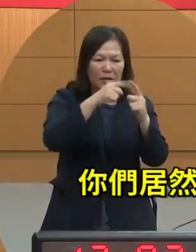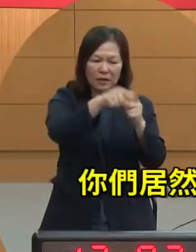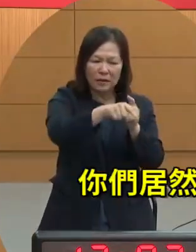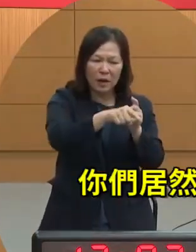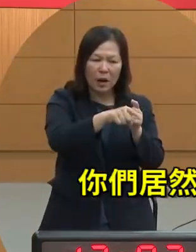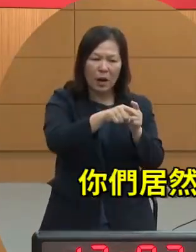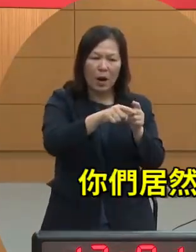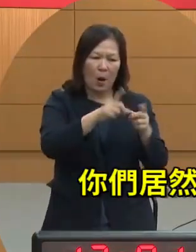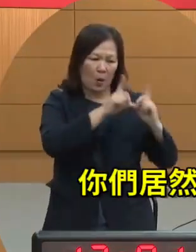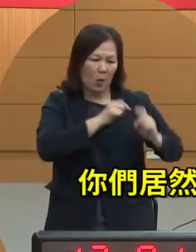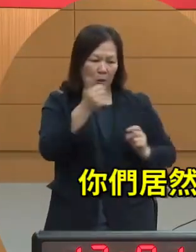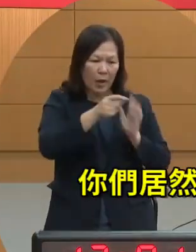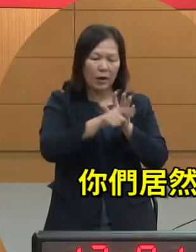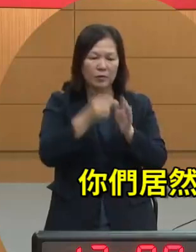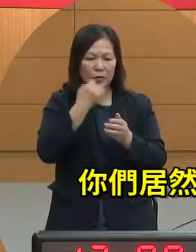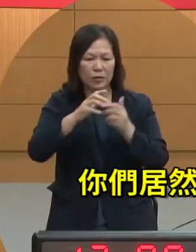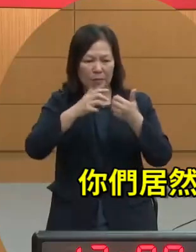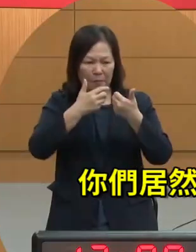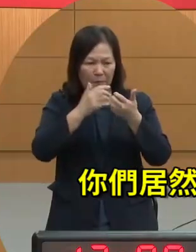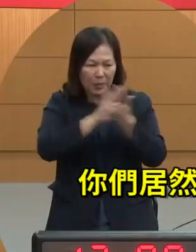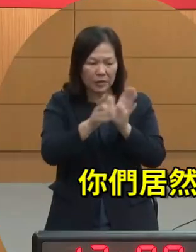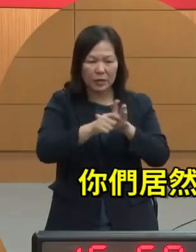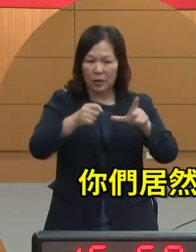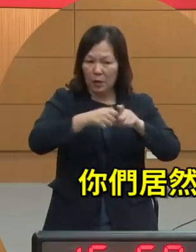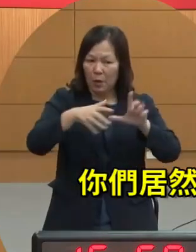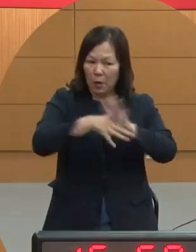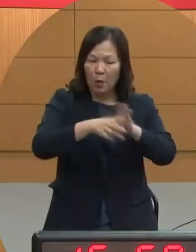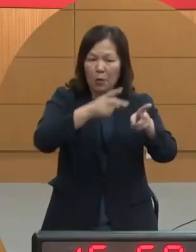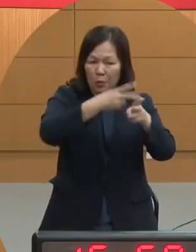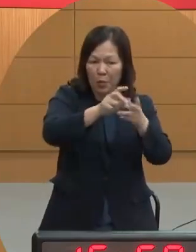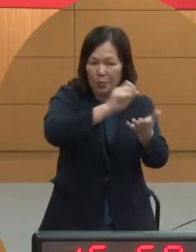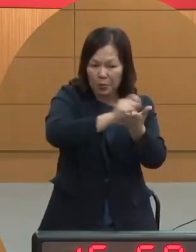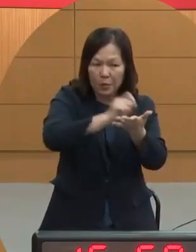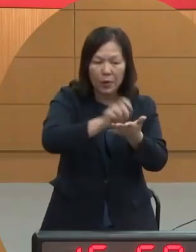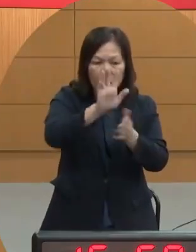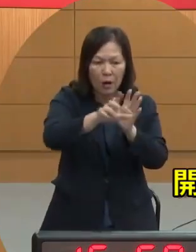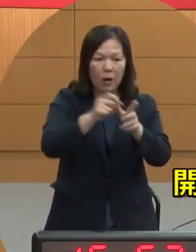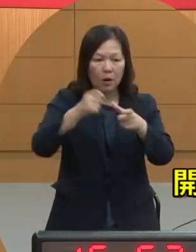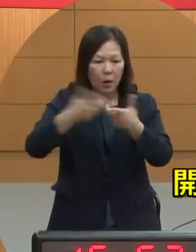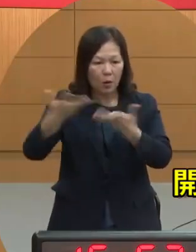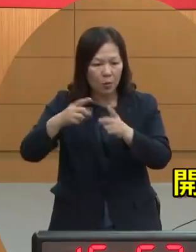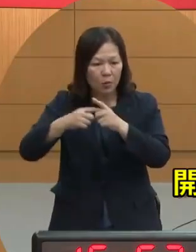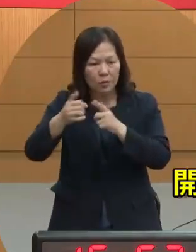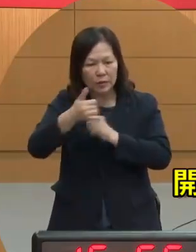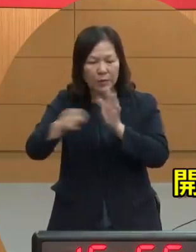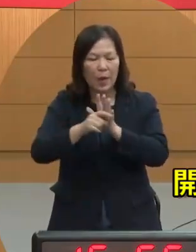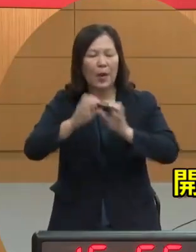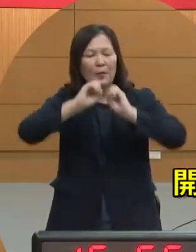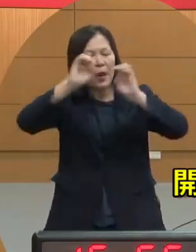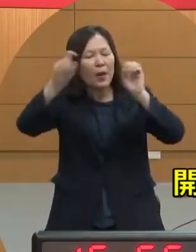你們居然是用議會的公文喏 上面寫說 公務員 開放擴音器讓大家知道